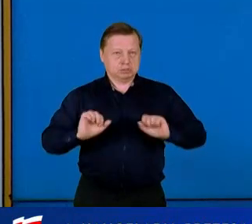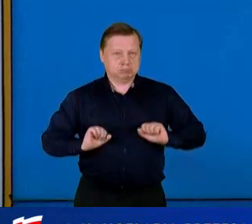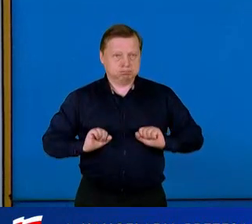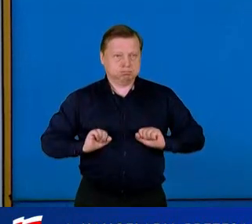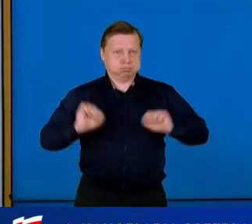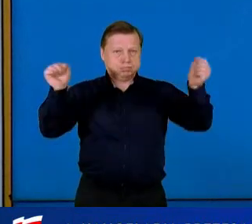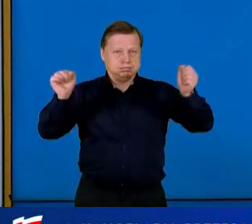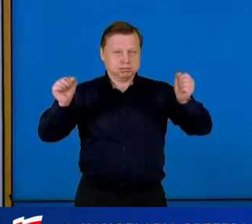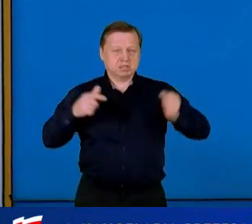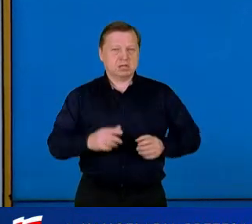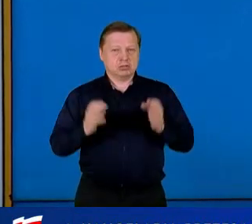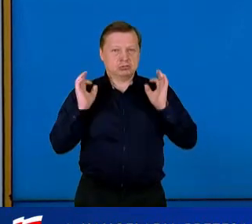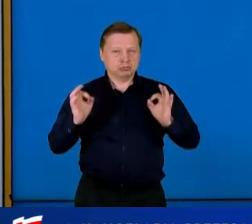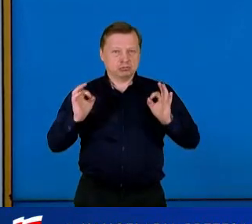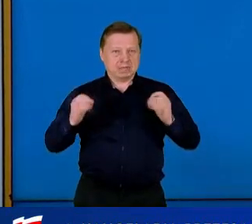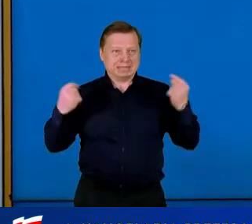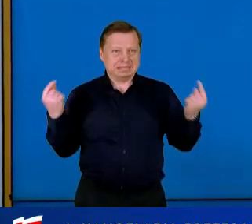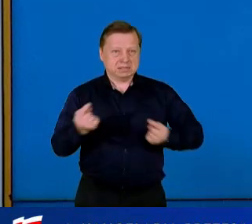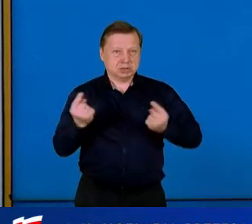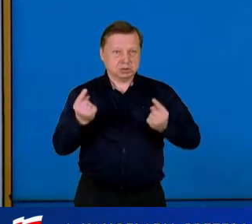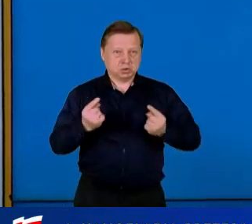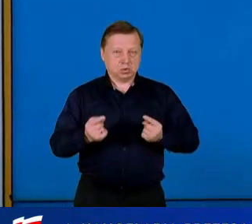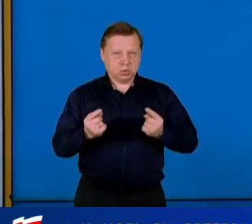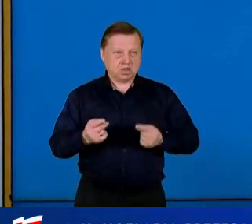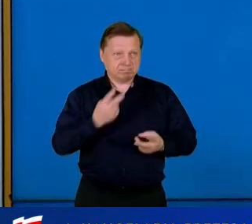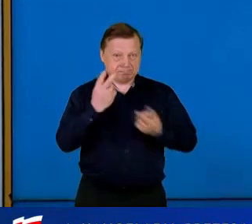dzisiejsze sytuacje, z którymi mamy do czynienia na ulicach